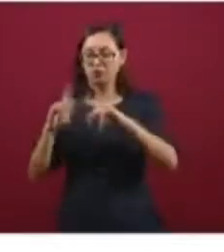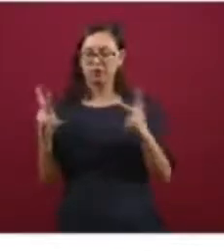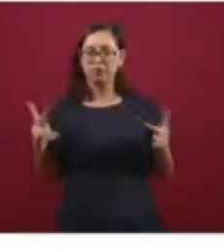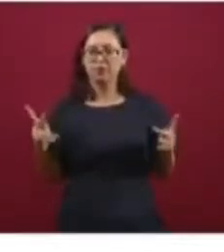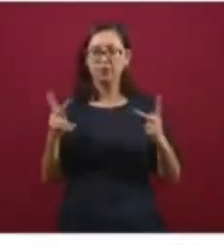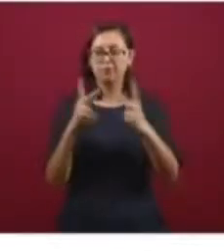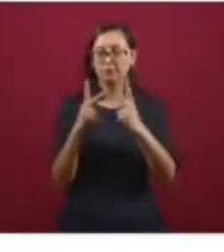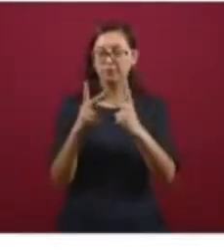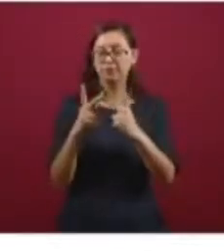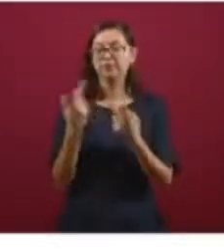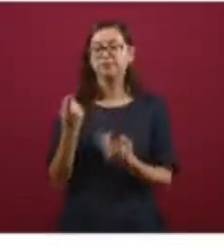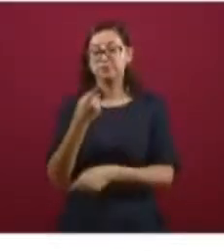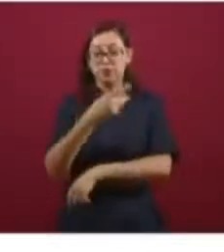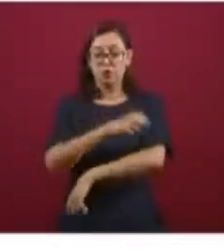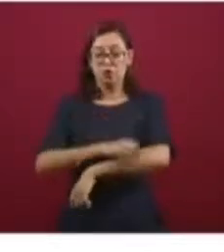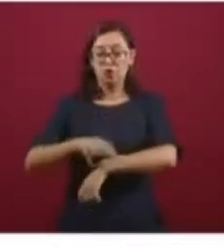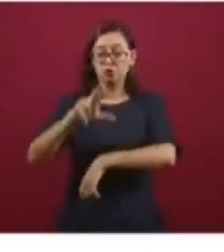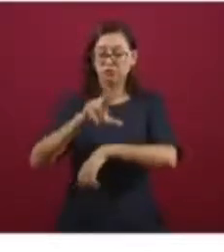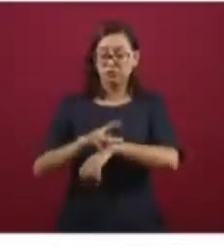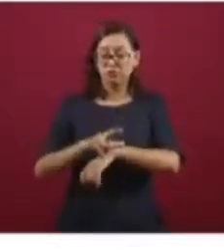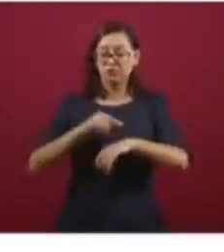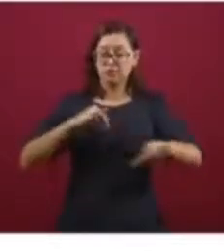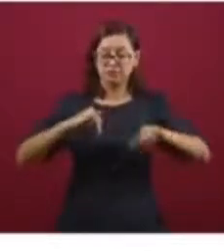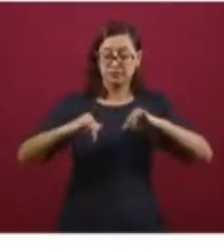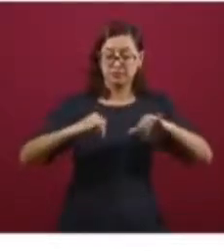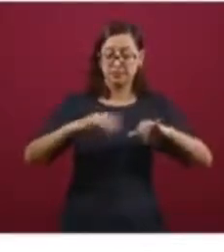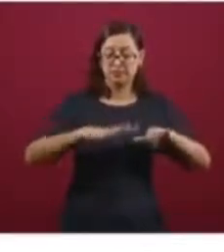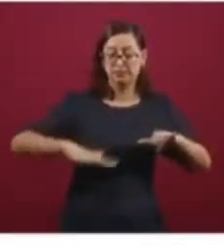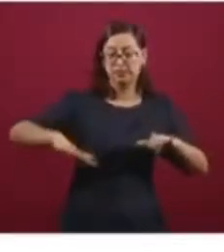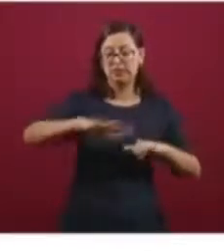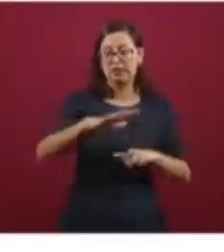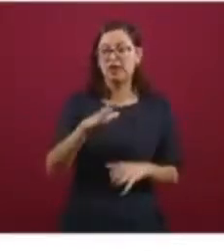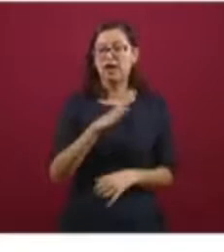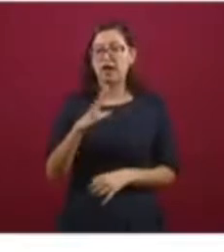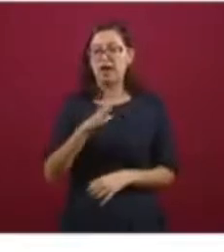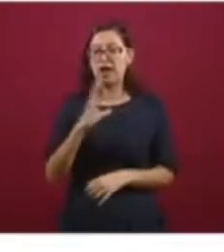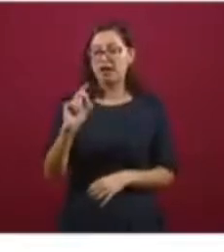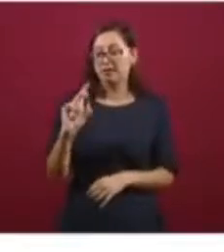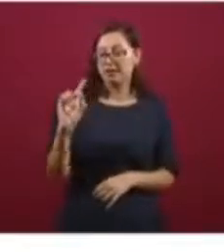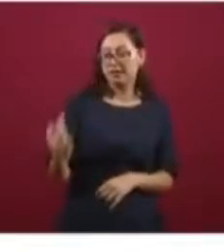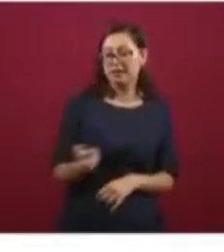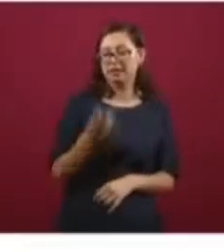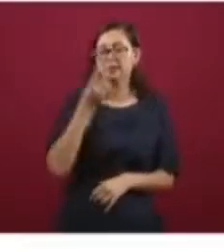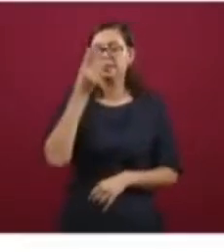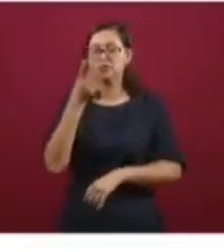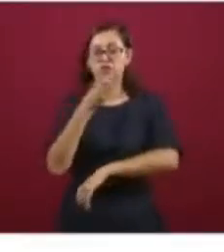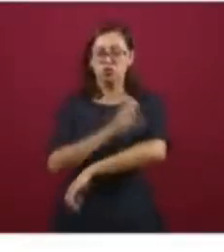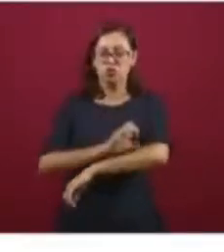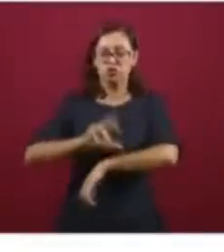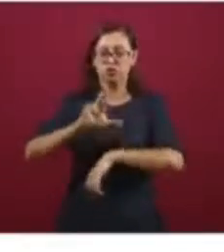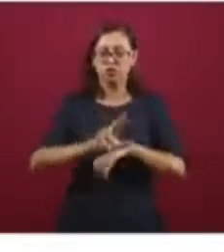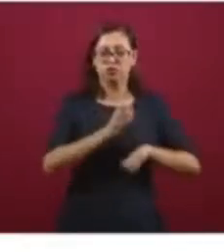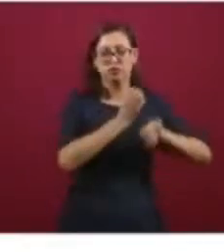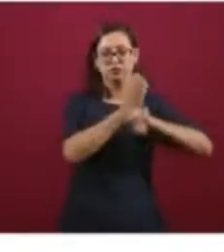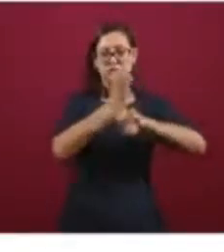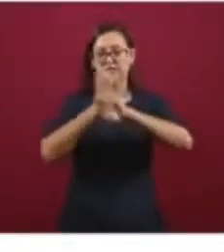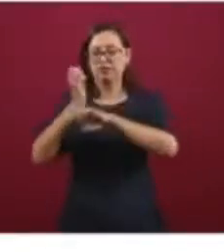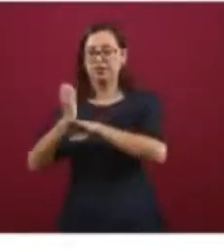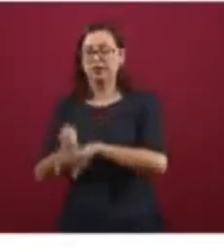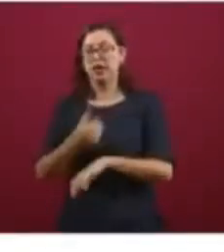coordinadores territoriales se encuentran 32 coordinadores estatales, es decir, un coordinador